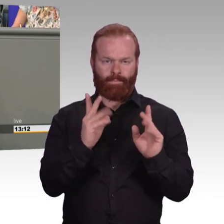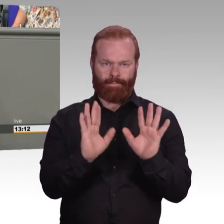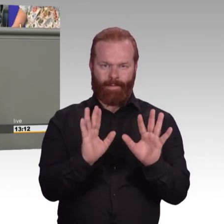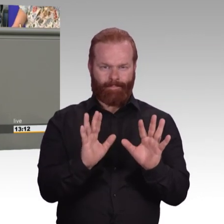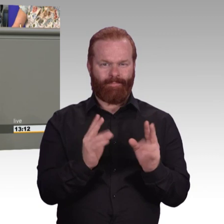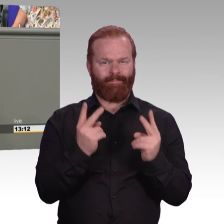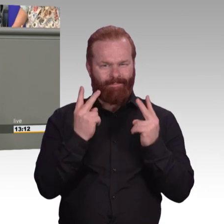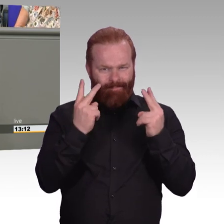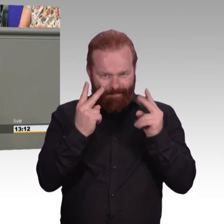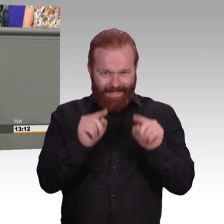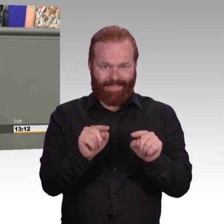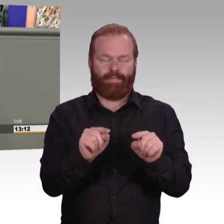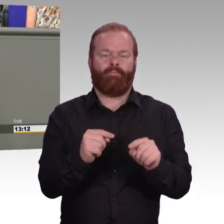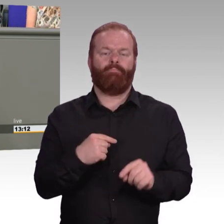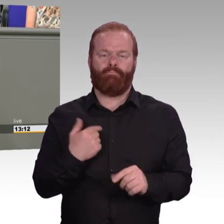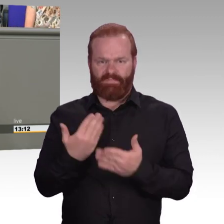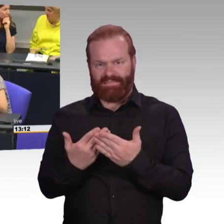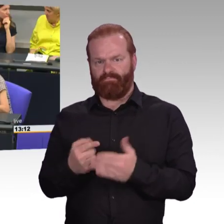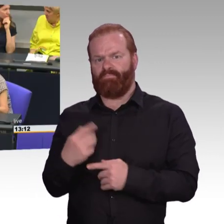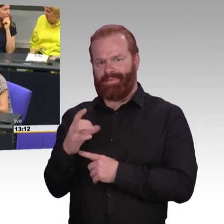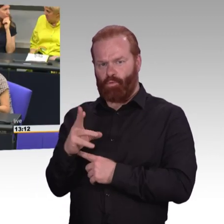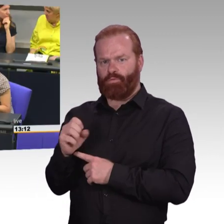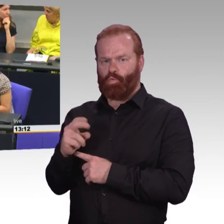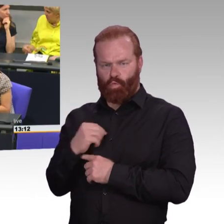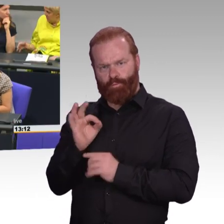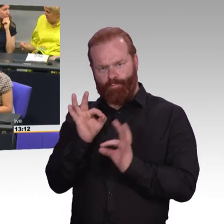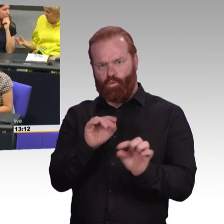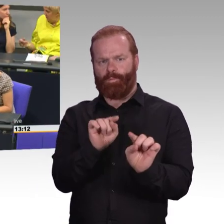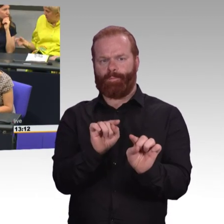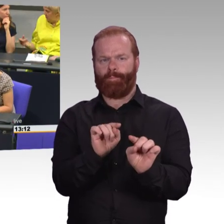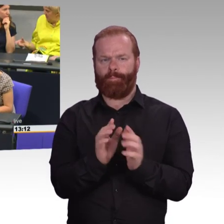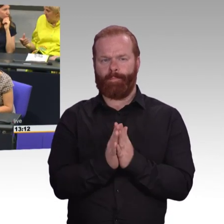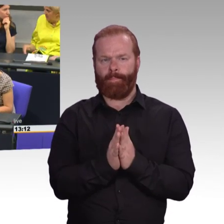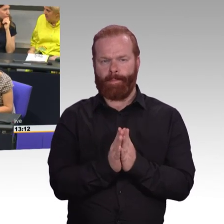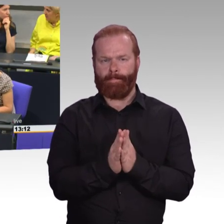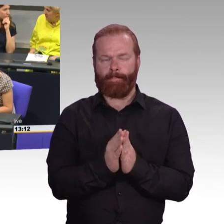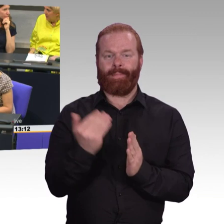da muss doch vollkommen klar sein, dass Sie Kinder doch nicht von ihrer Familie und den Eltern lösen können.